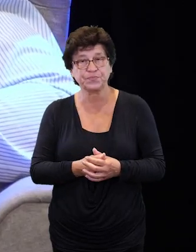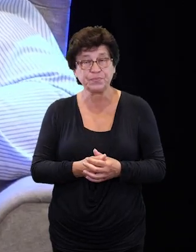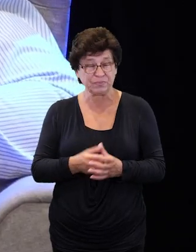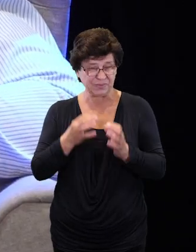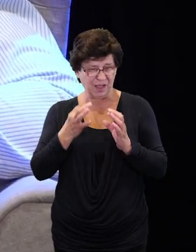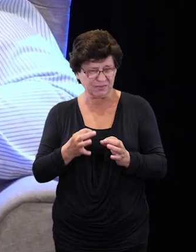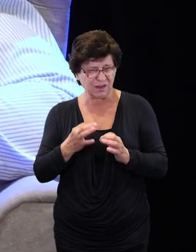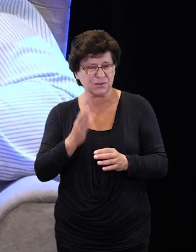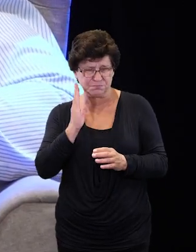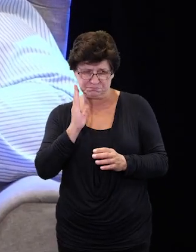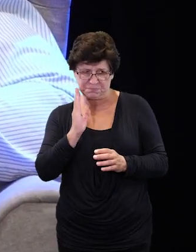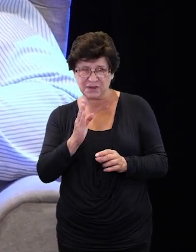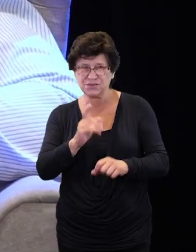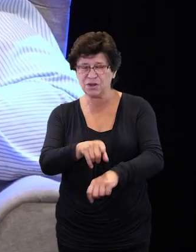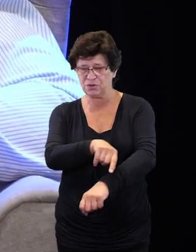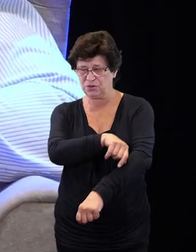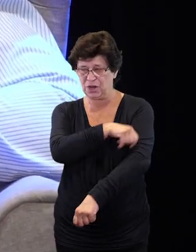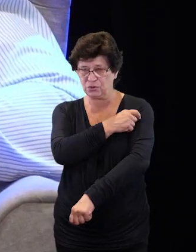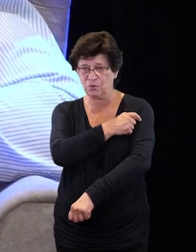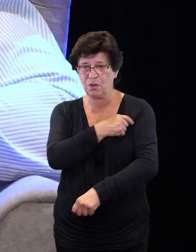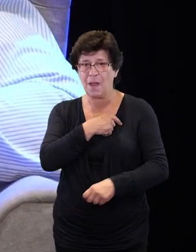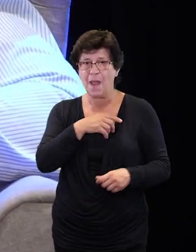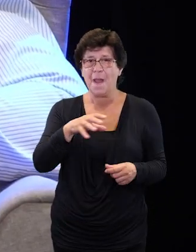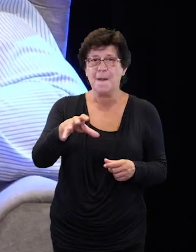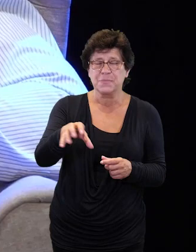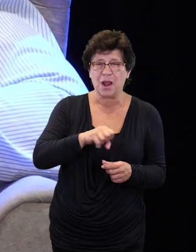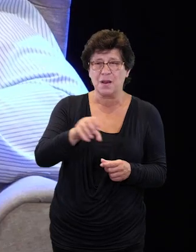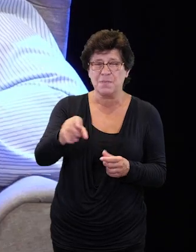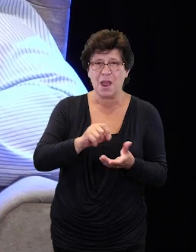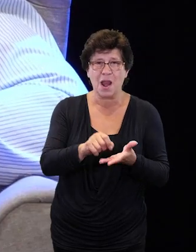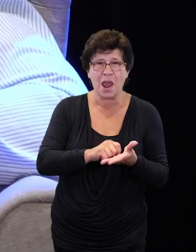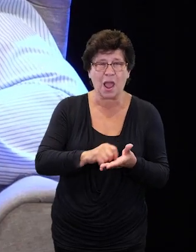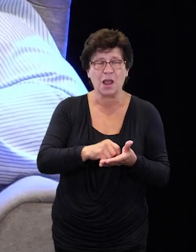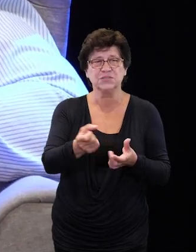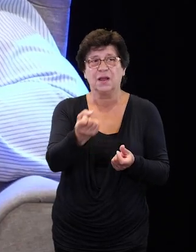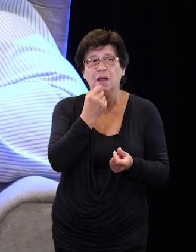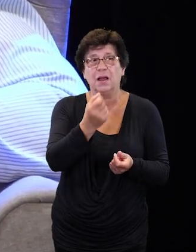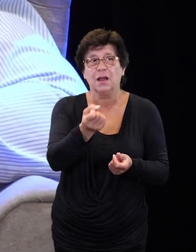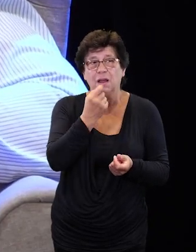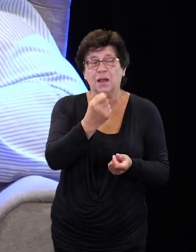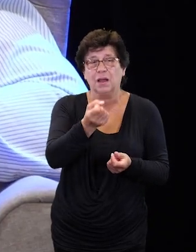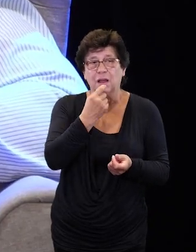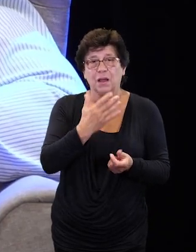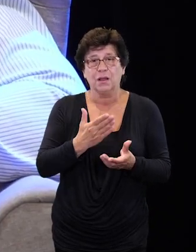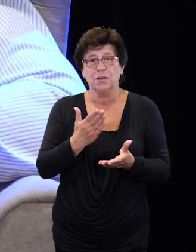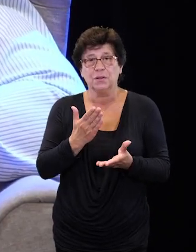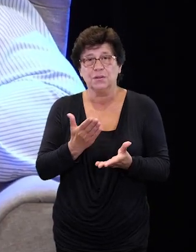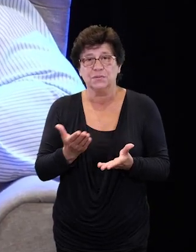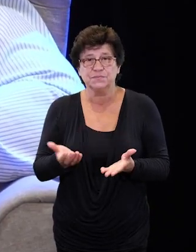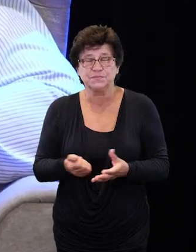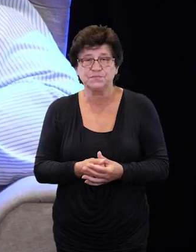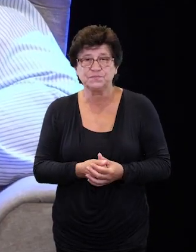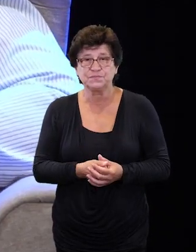pomimo tego, że brali leki latami, przez wiele, wiele lat. I to mi się podoba. Mnie jako lekarzowi to bardzo się podoba.